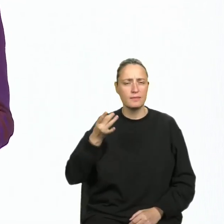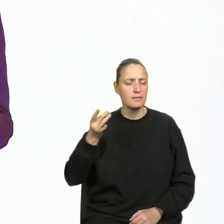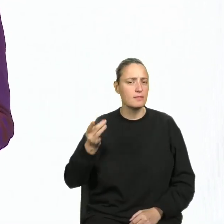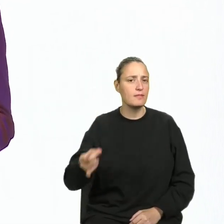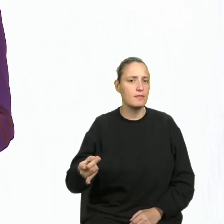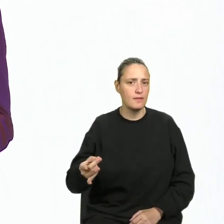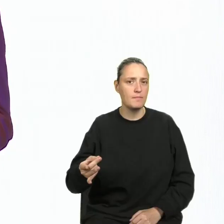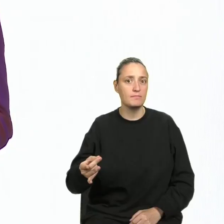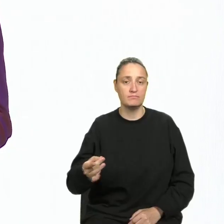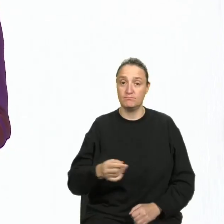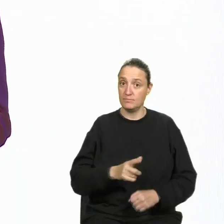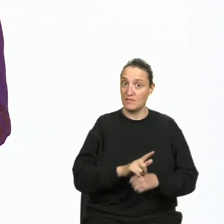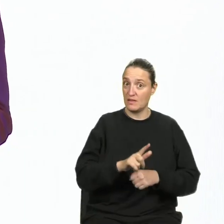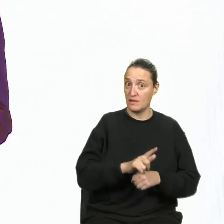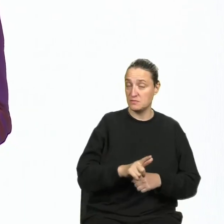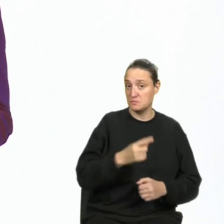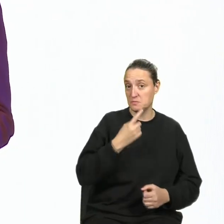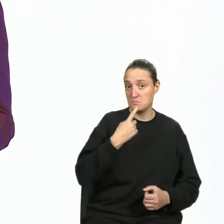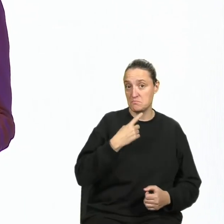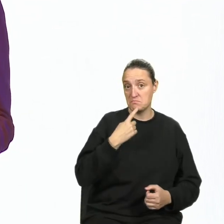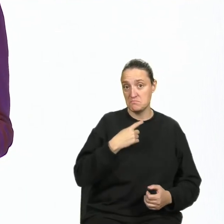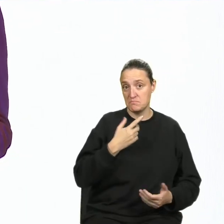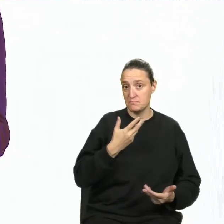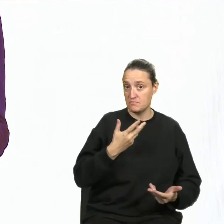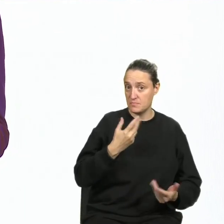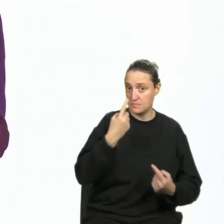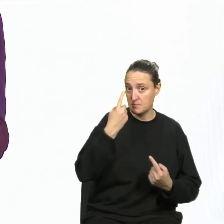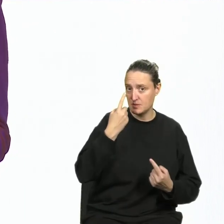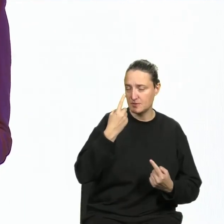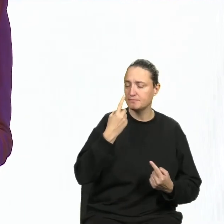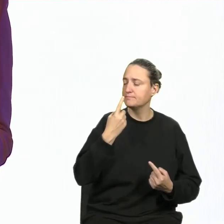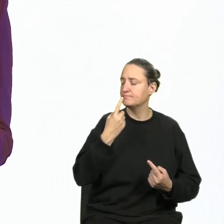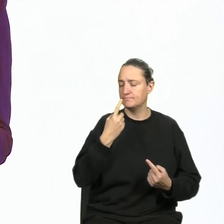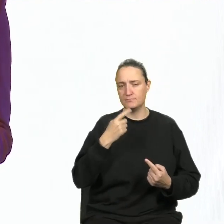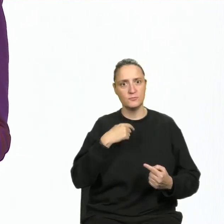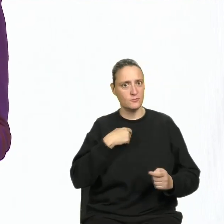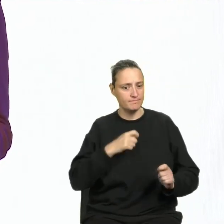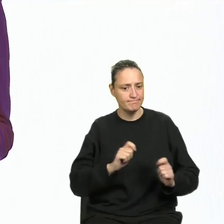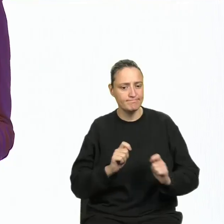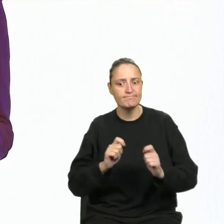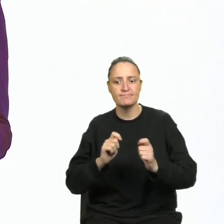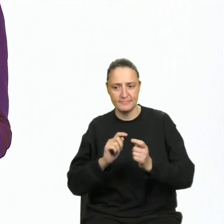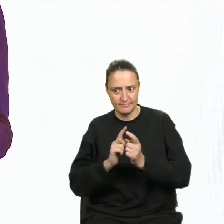jeśli chodzi o wyjazdy i te miękkie kompetencje, ale też kwestie twarde, bo tutaj podkreślano też w różnych momentach,